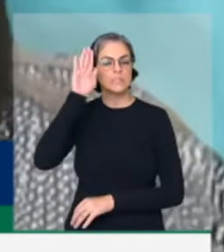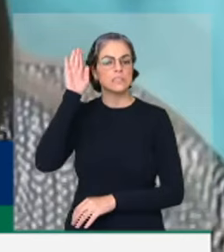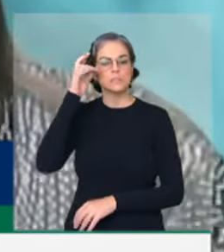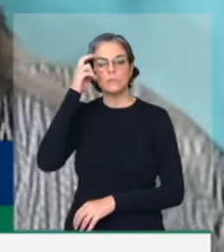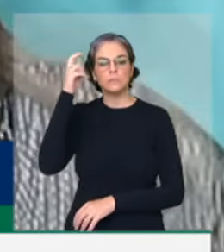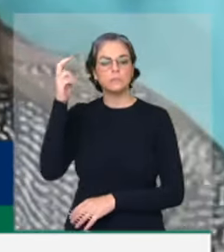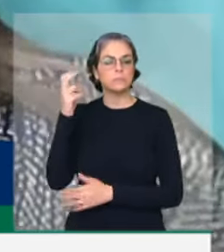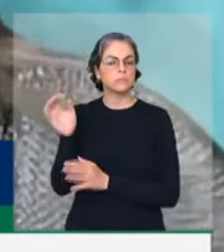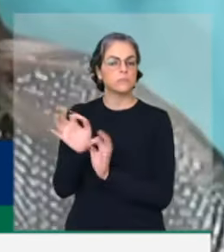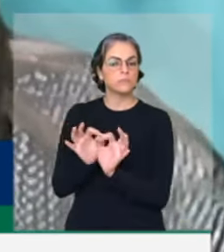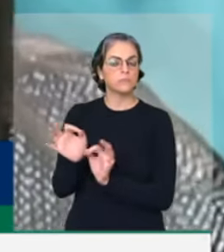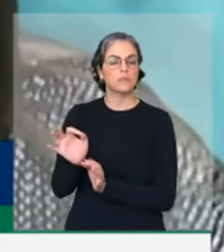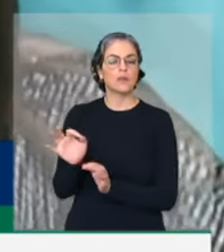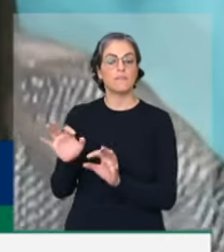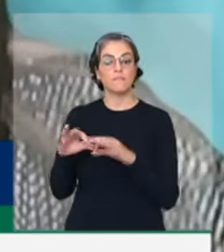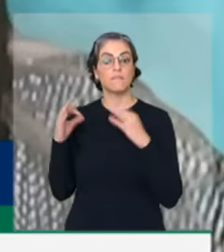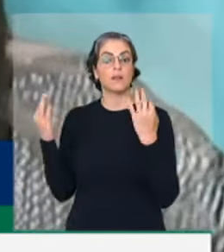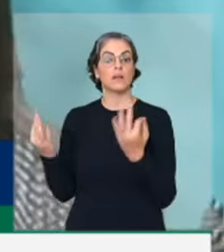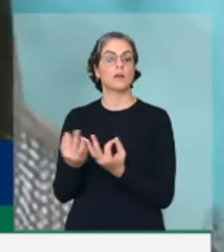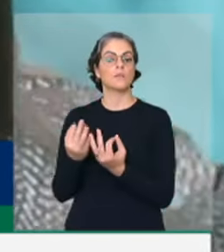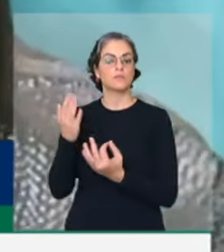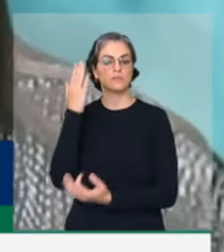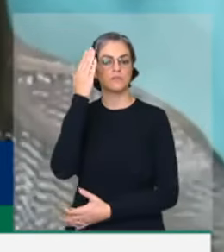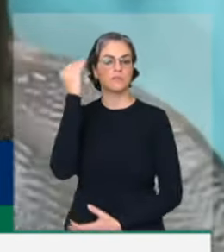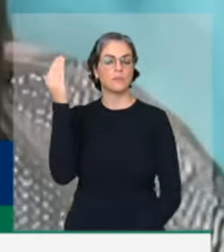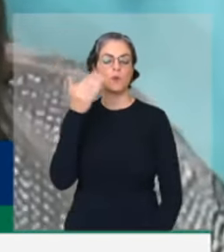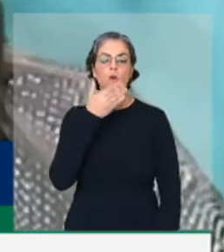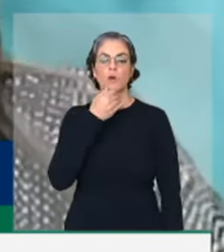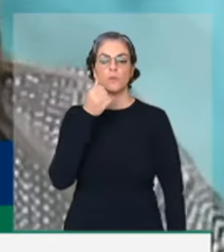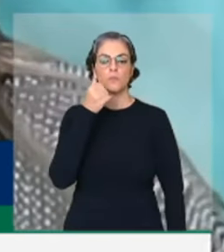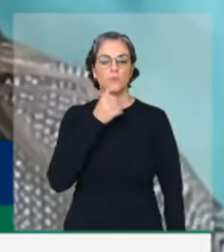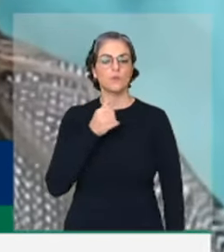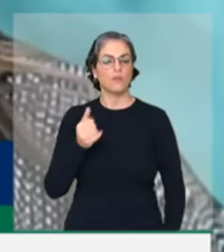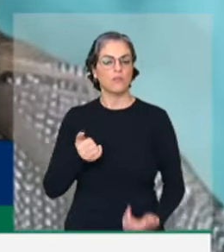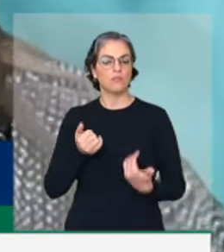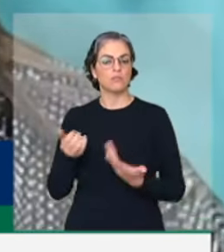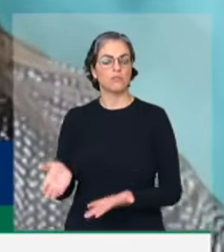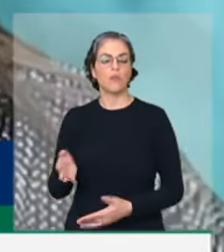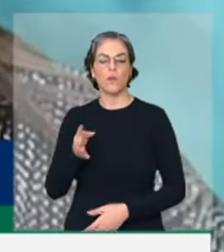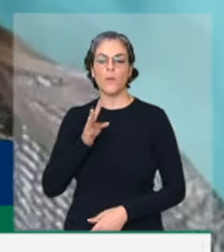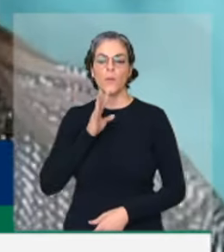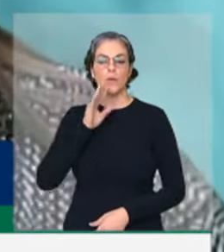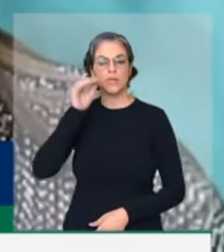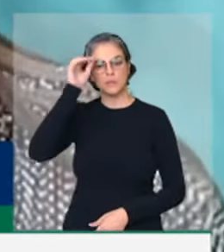ENTANTO, AROLDO, DESDE CEDO, INCLINOU-SE PARA A DEFESA DAS NECESSIDADES E DAS LUTAS DO